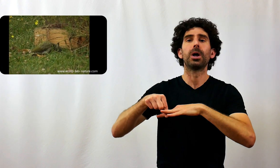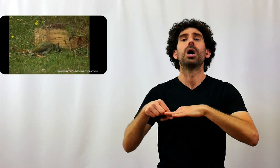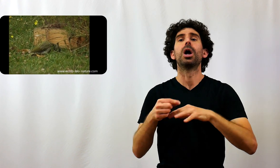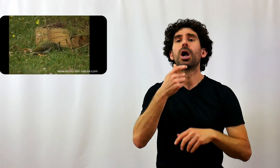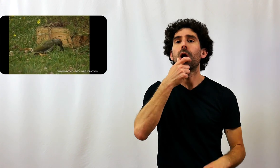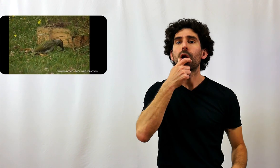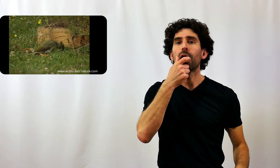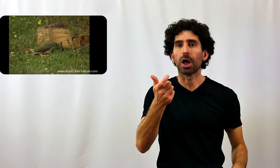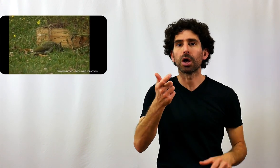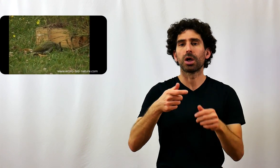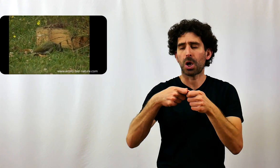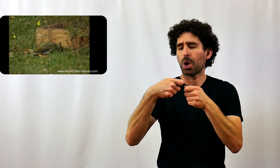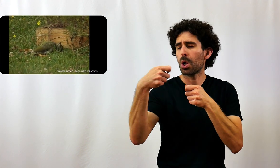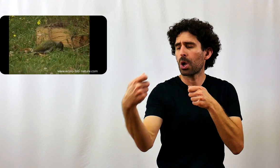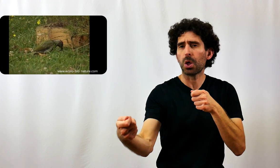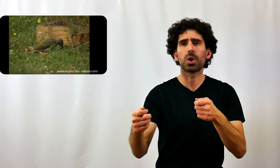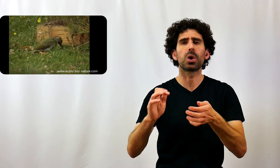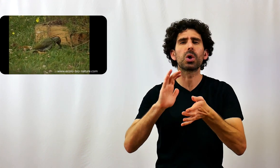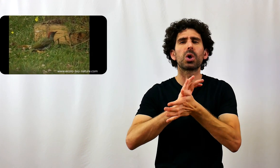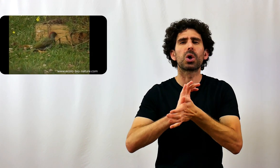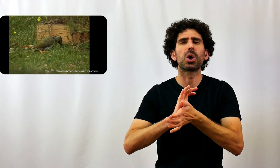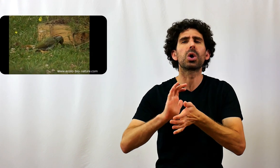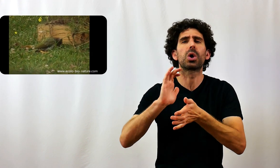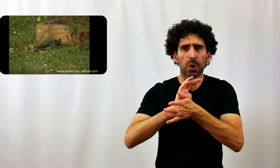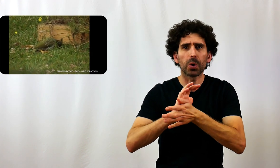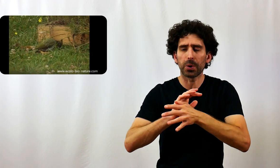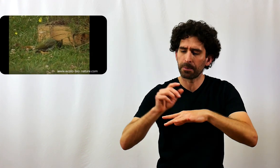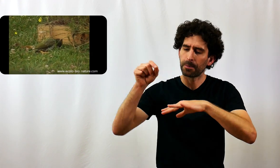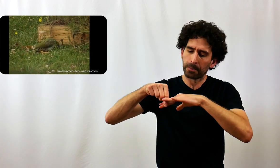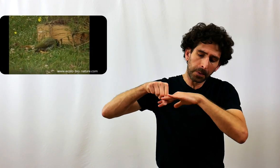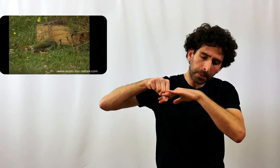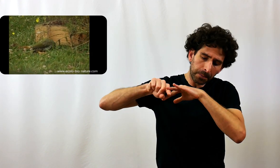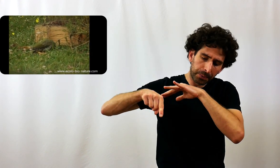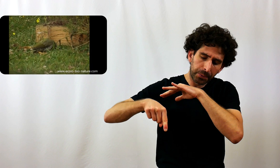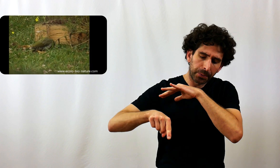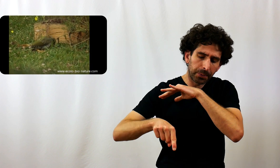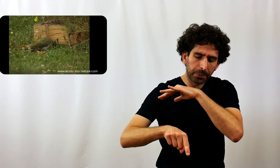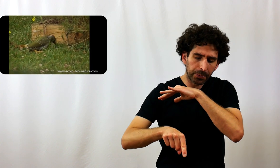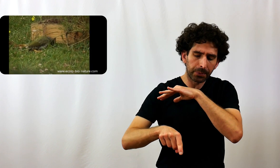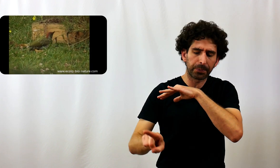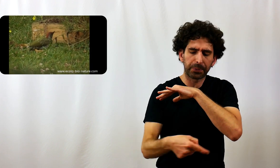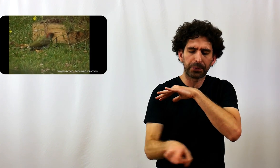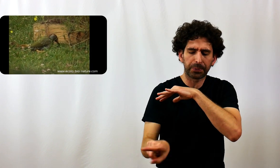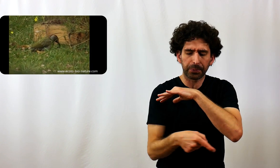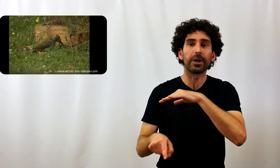et sa longue langue collante se déroule pour dénicher